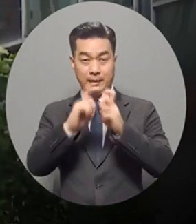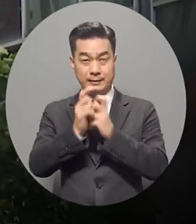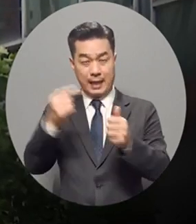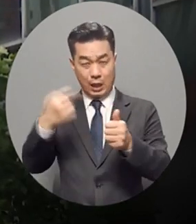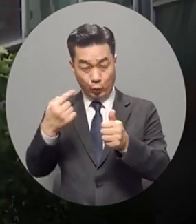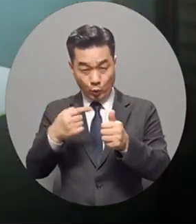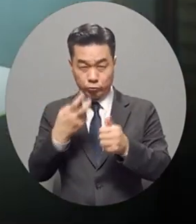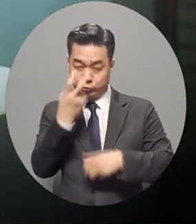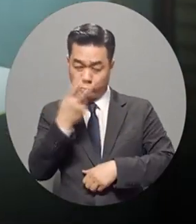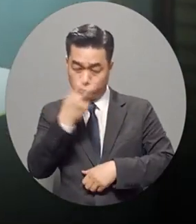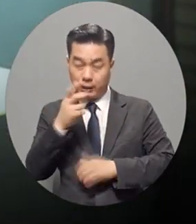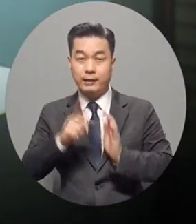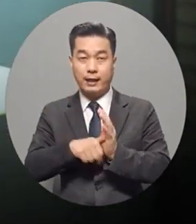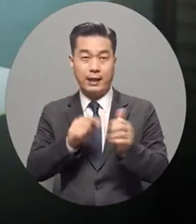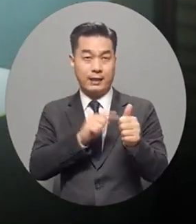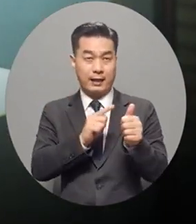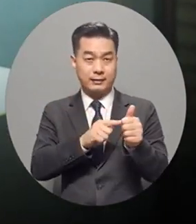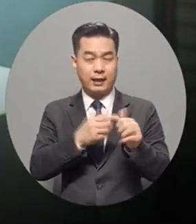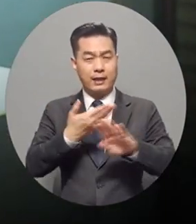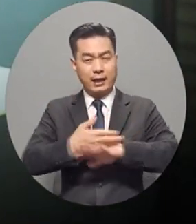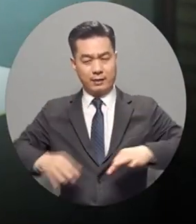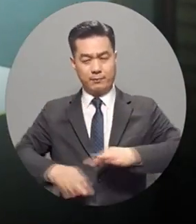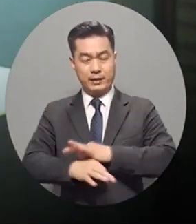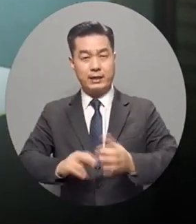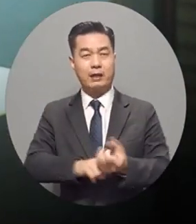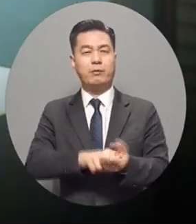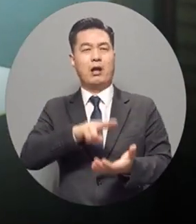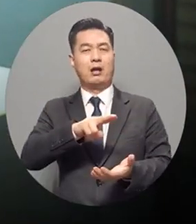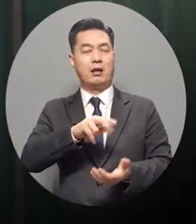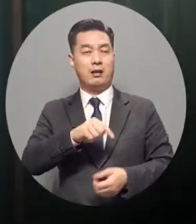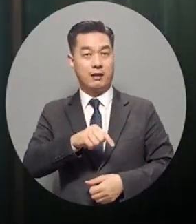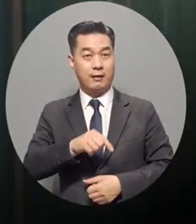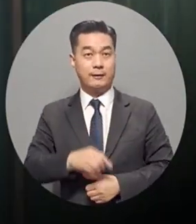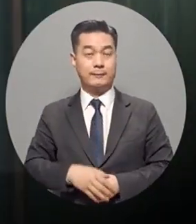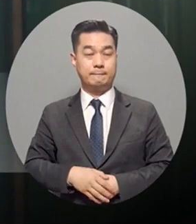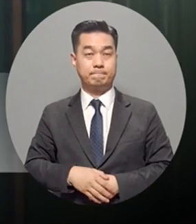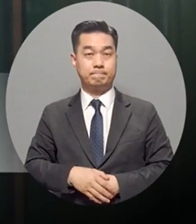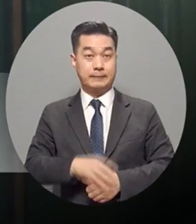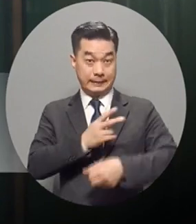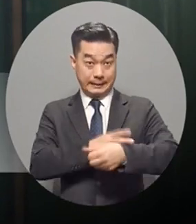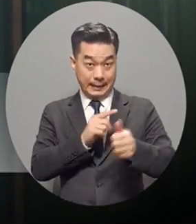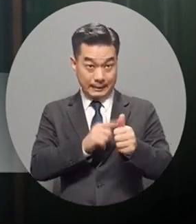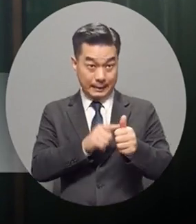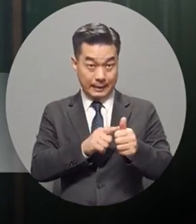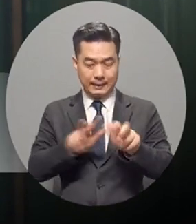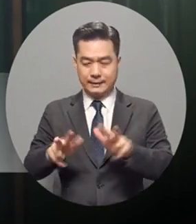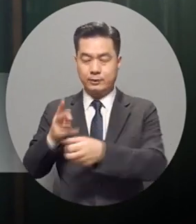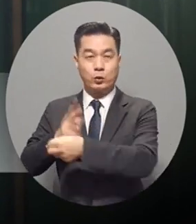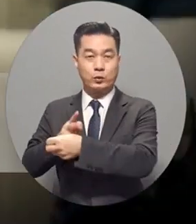대대적인 사교육 카르텔 조사에서 이 강사의 다른 비리가 드러났기 때문입니다.